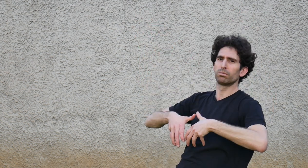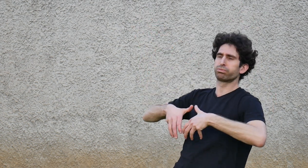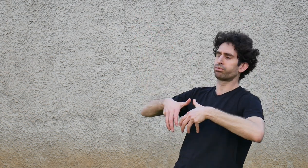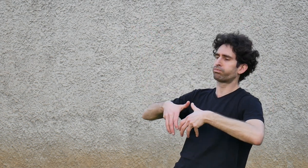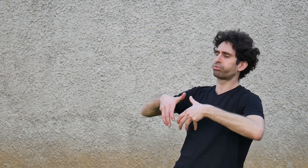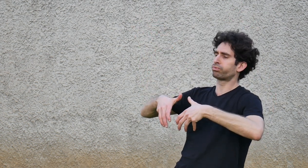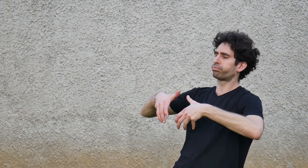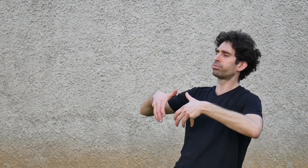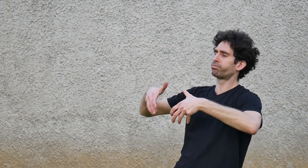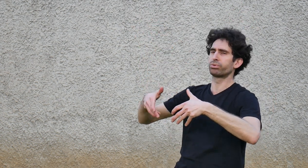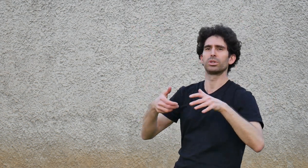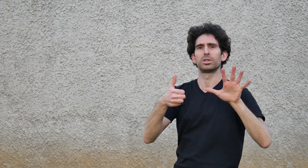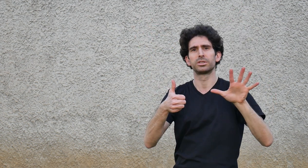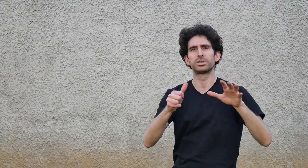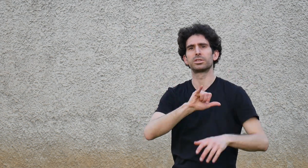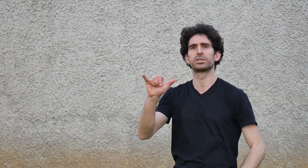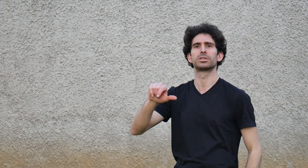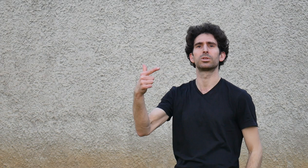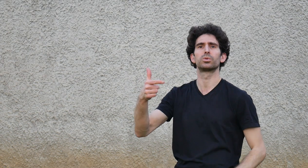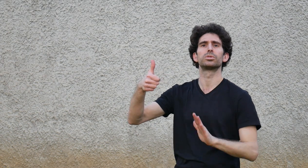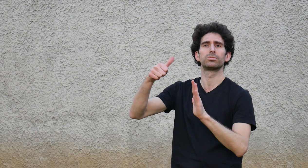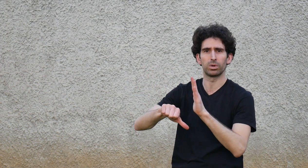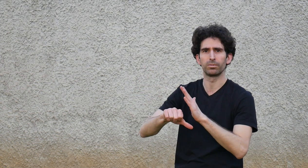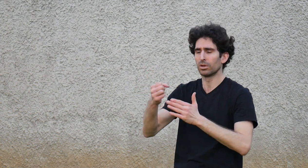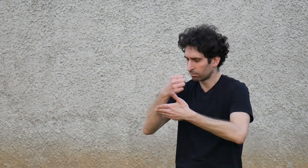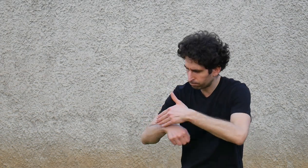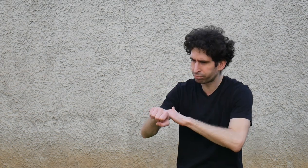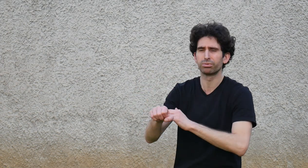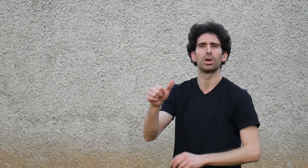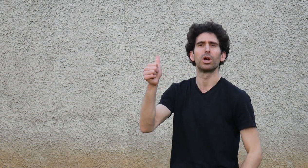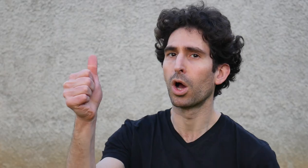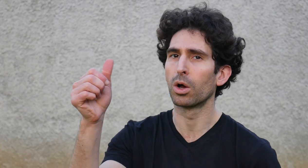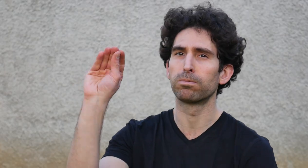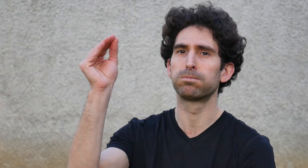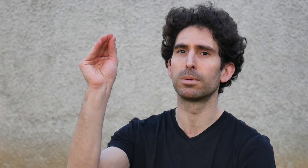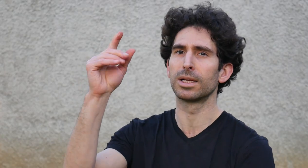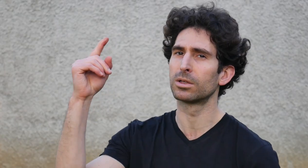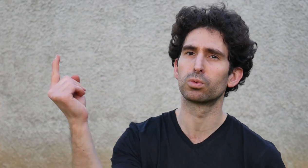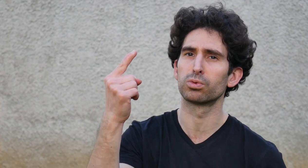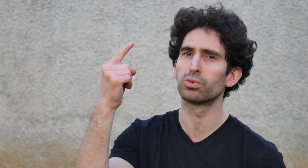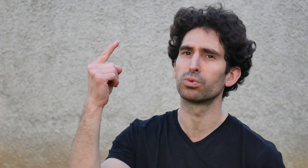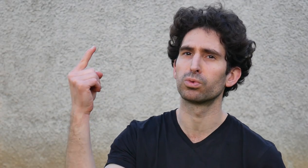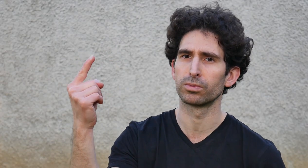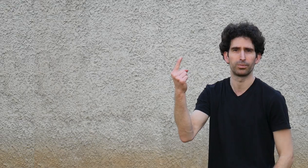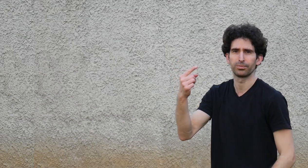La gestation dure six à douze mois et la portée est d'un bébé toujours.